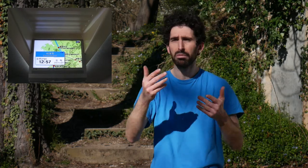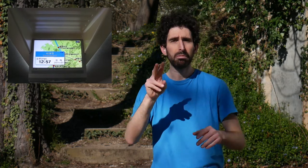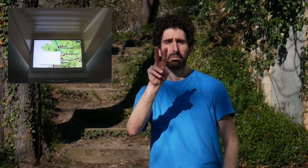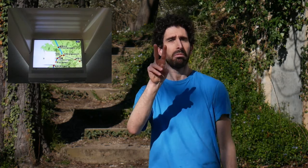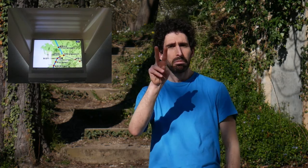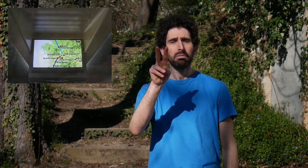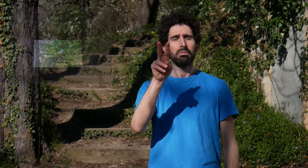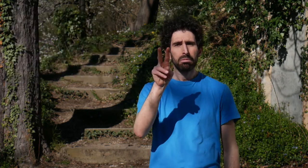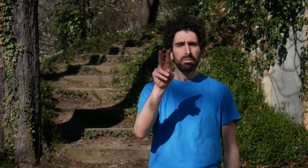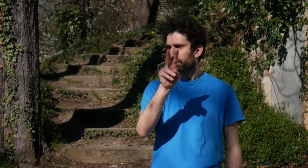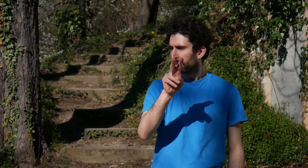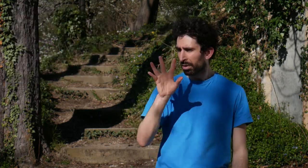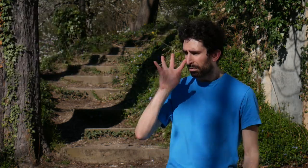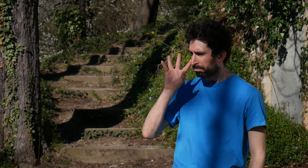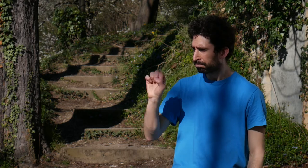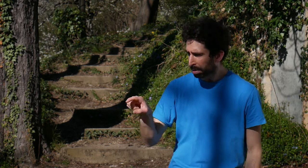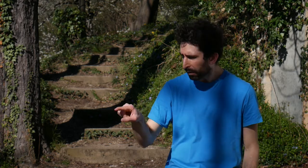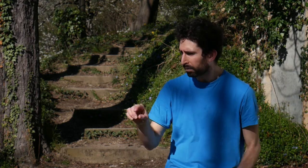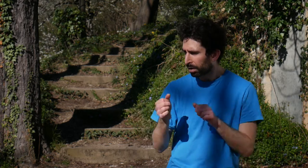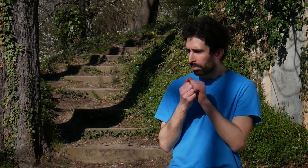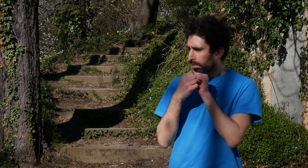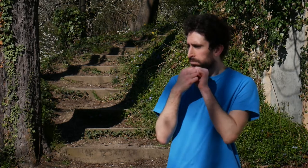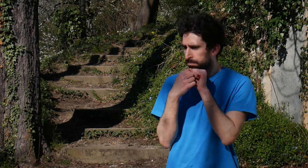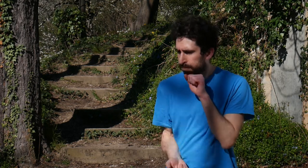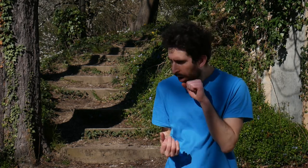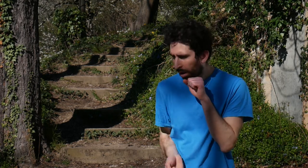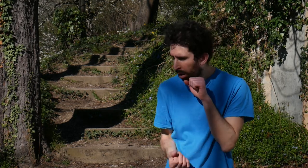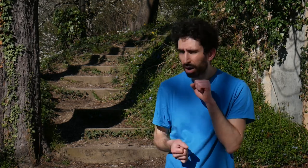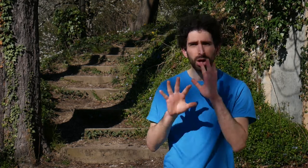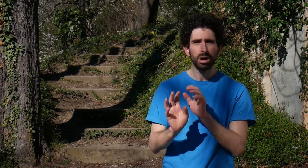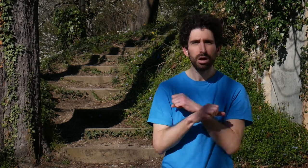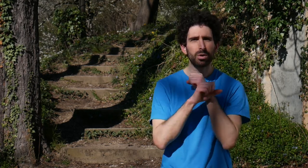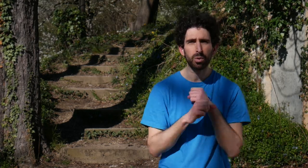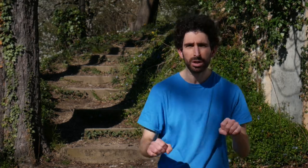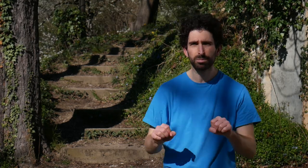Impressionnant. Puis, j'aperçois... Et là, j'étais sur le cul. Incroyable !